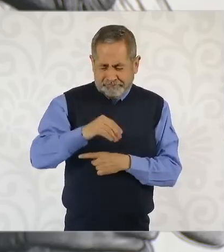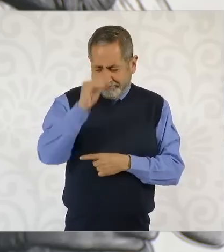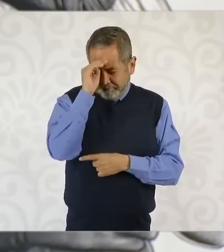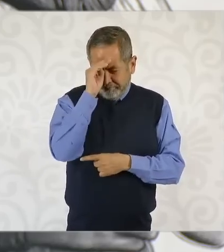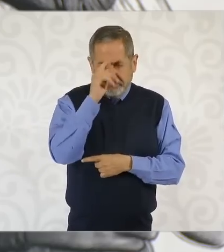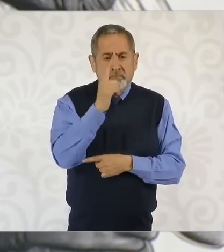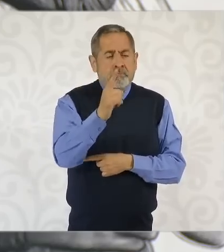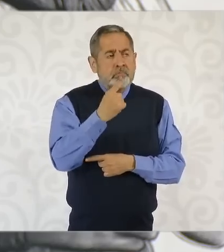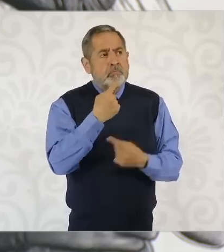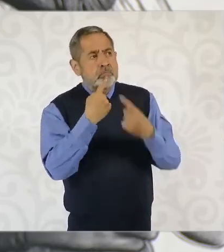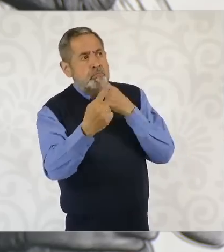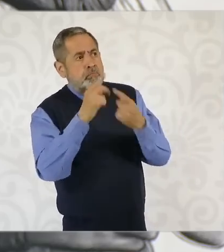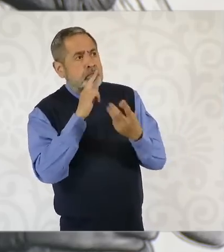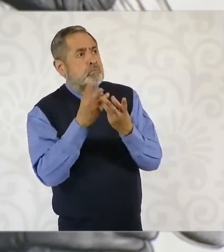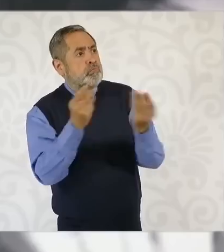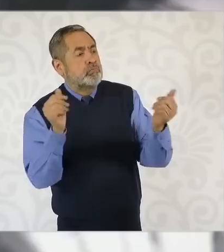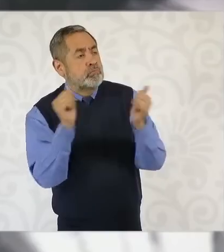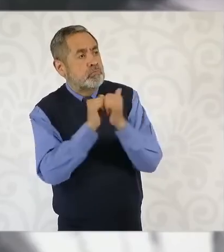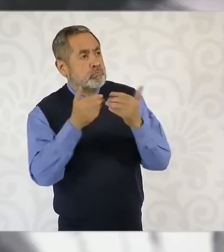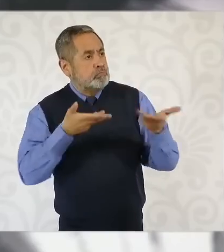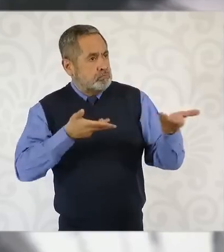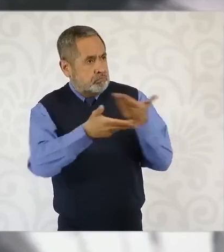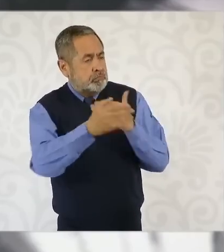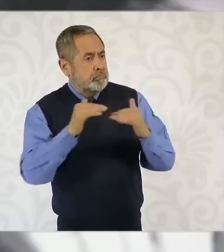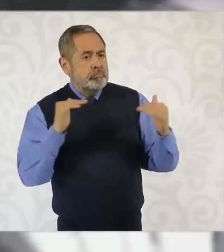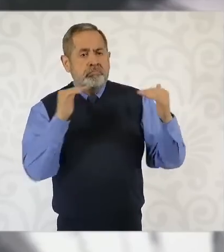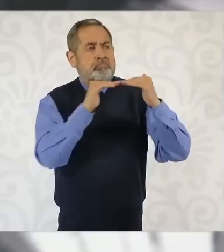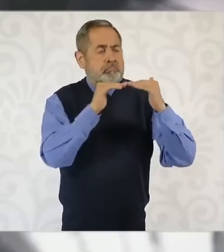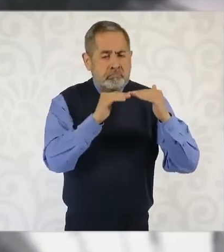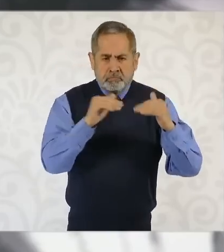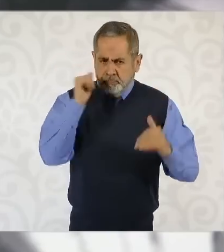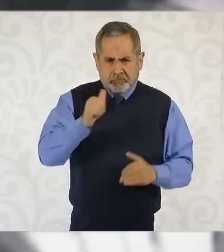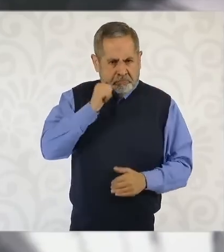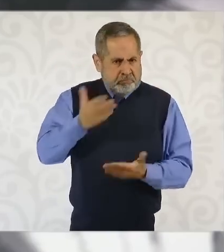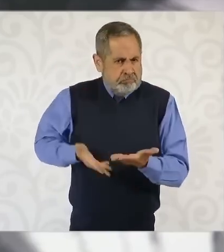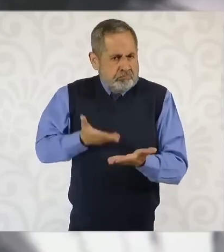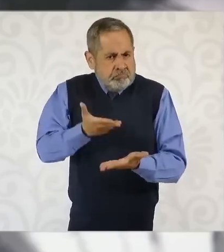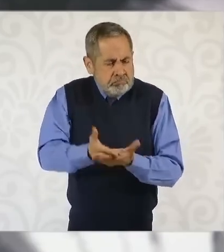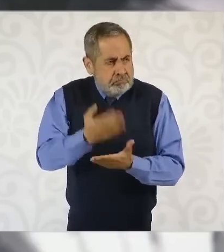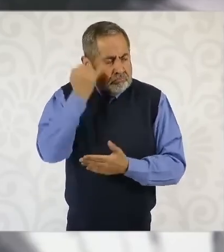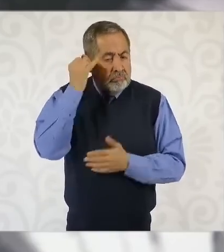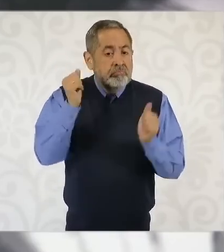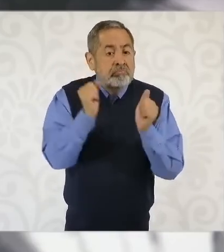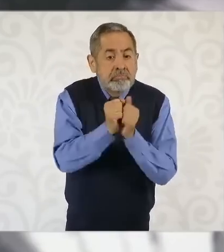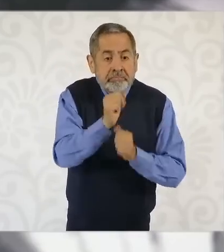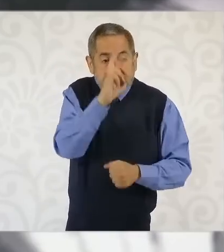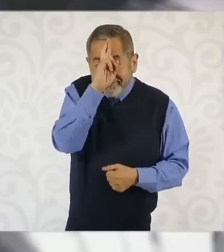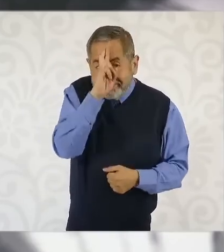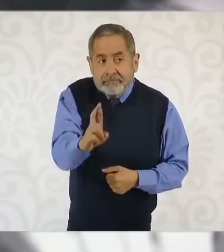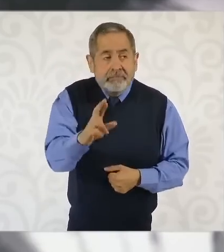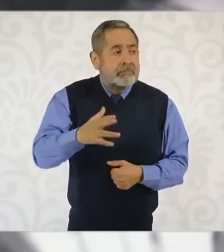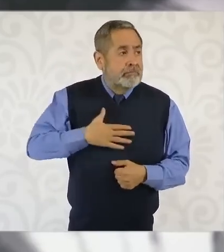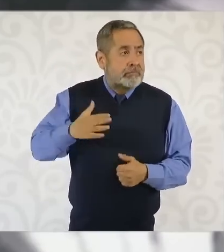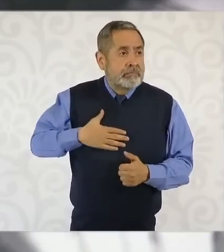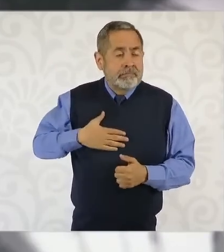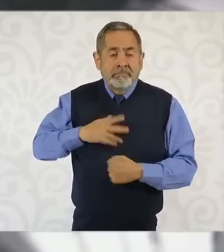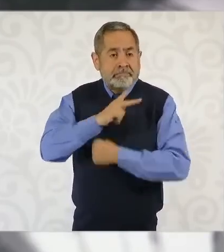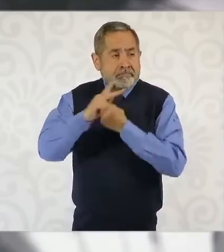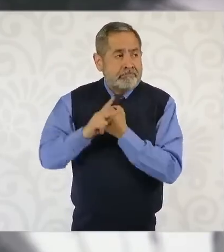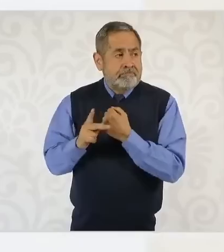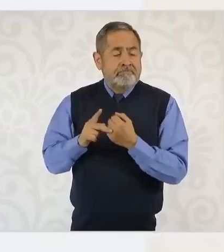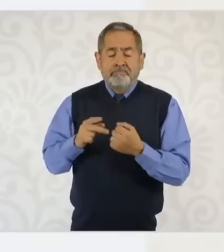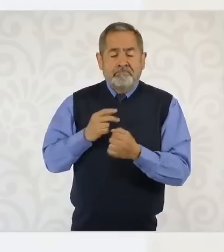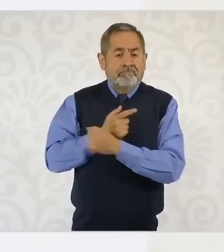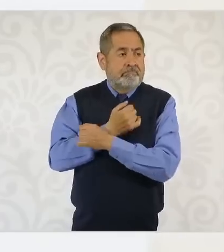negociada como lo hemos propuesto en el marco del respeto a nuestras soberanías pero la decisión